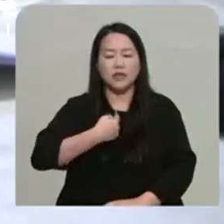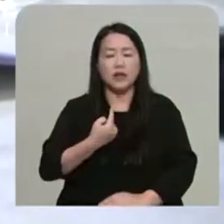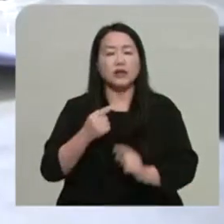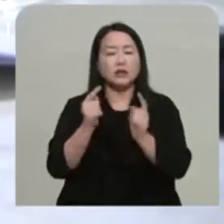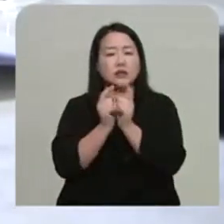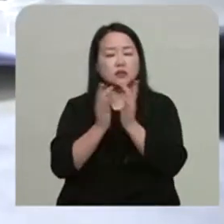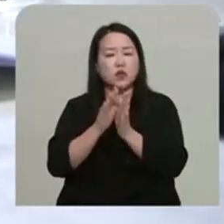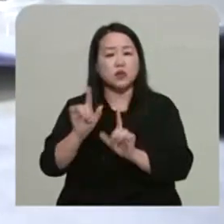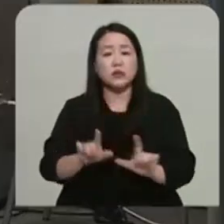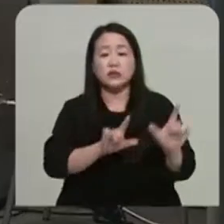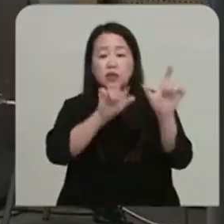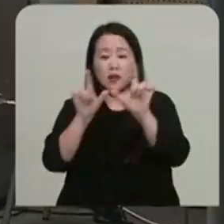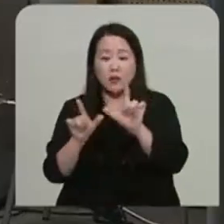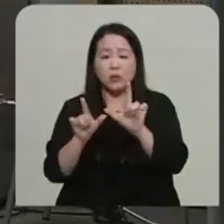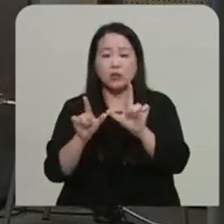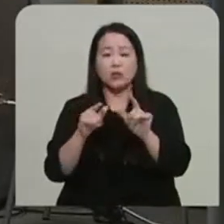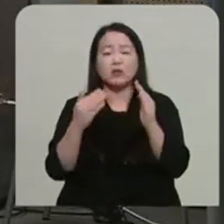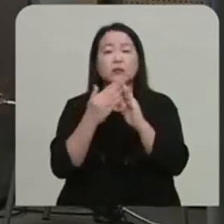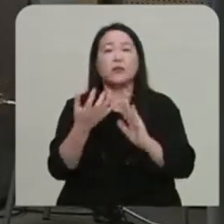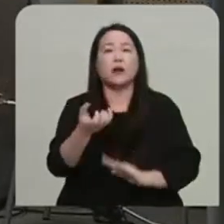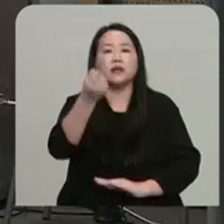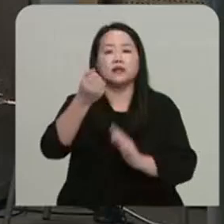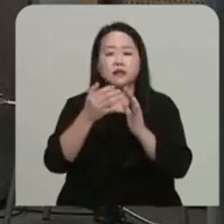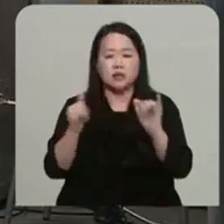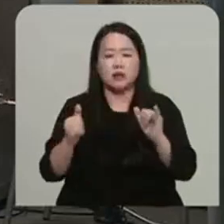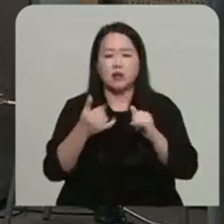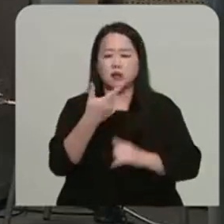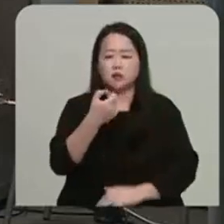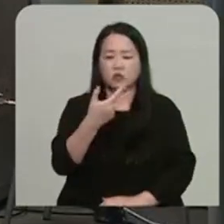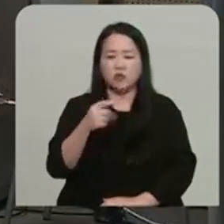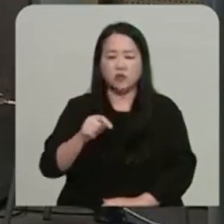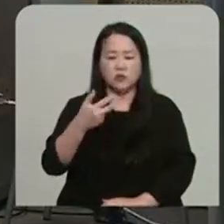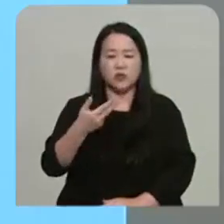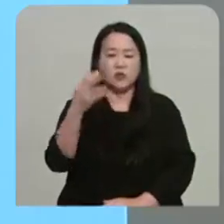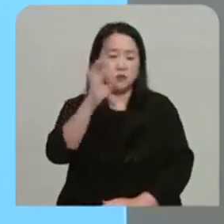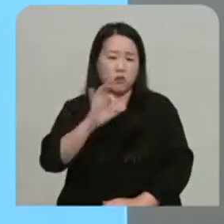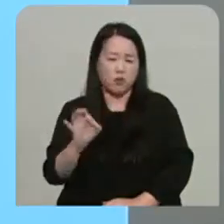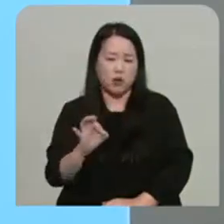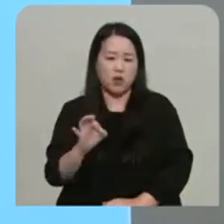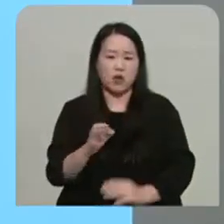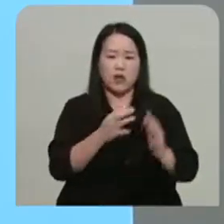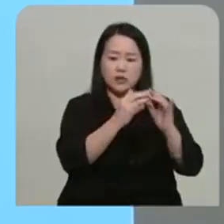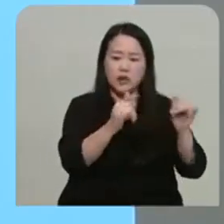에 이어 세 번째로 높고 주택 보급률 도 110 퍼센트에 가깝습니다.